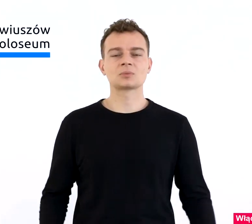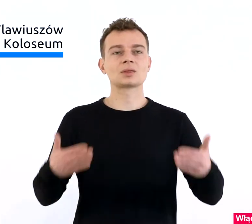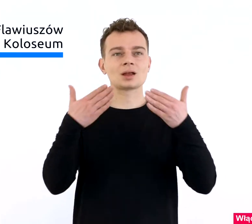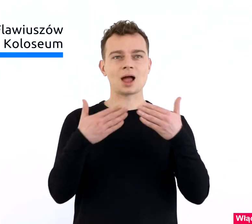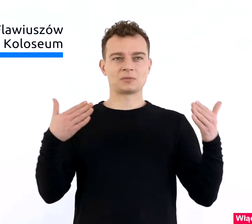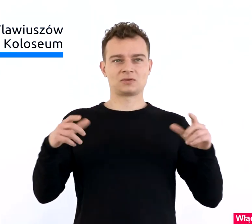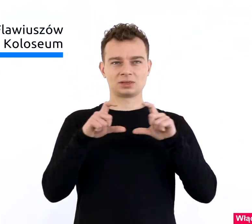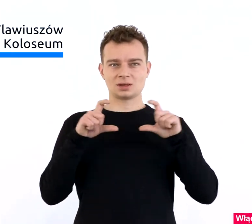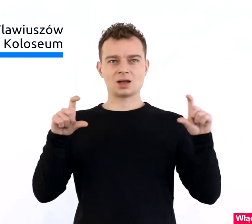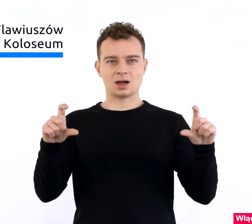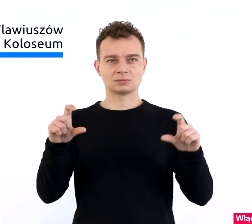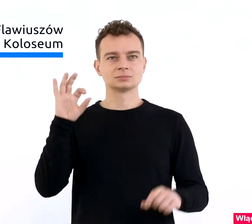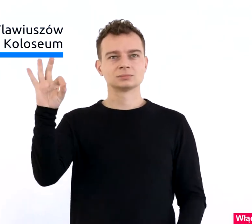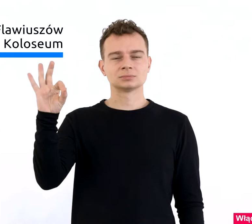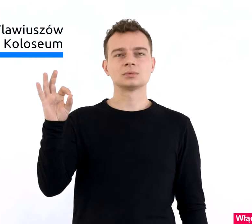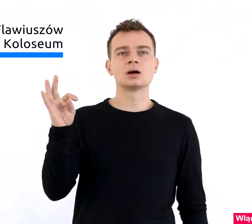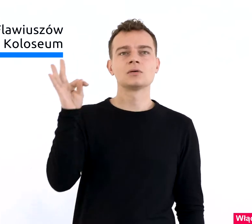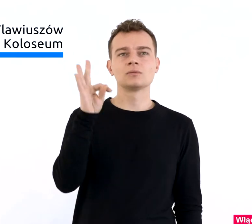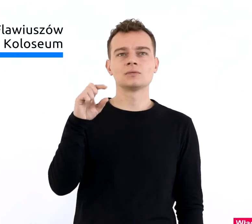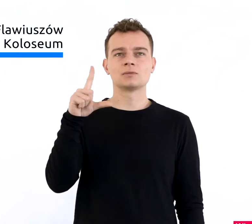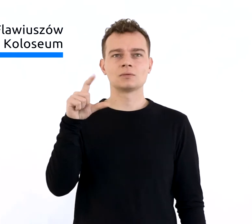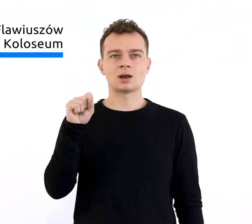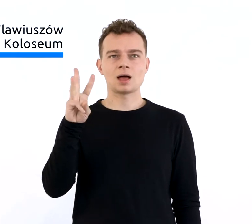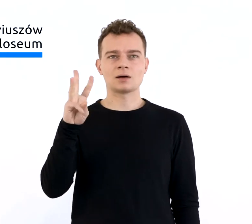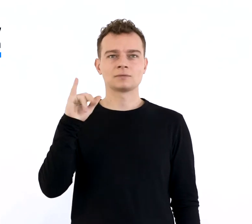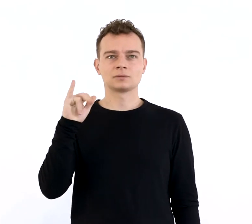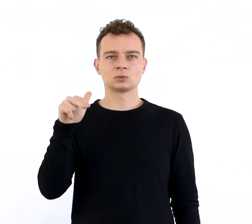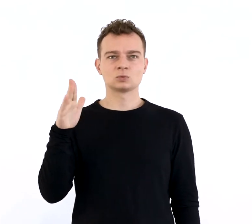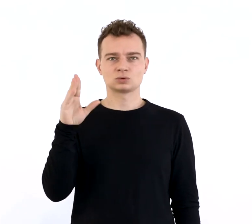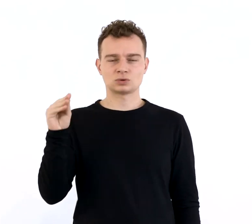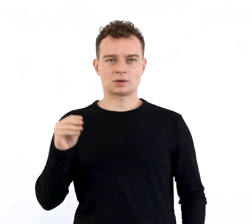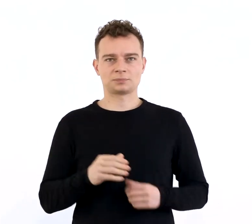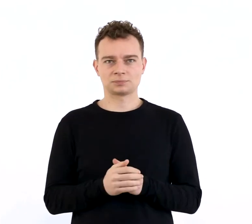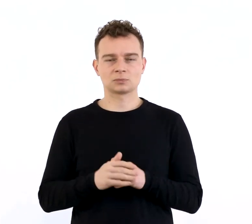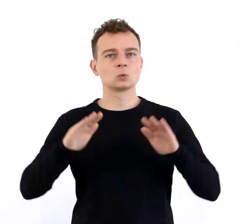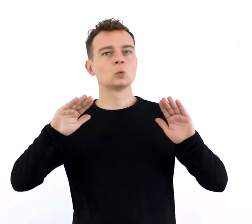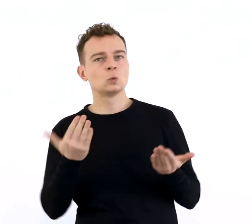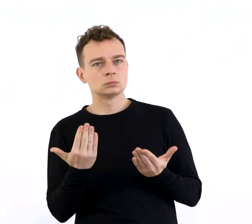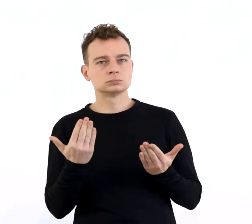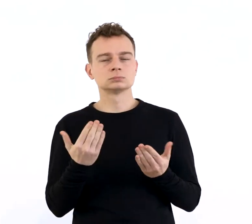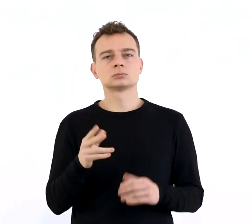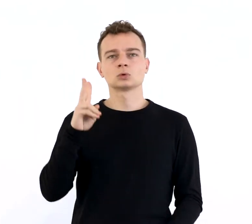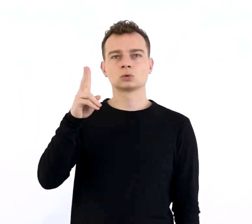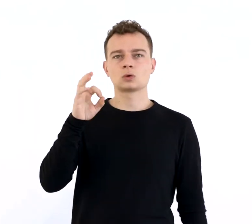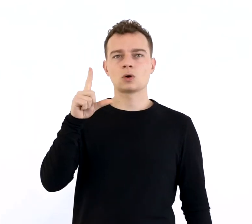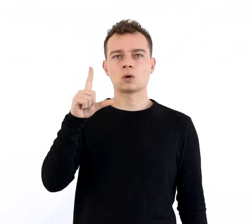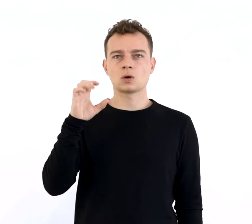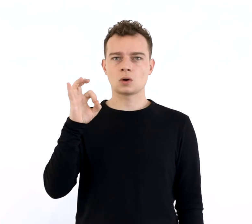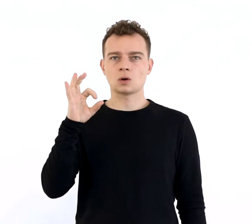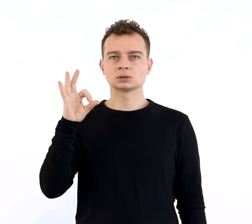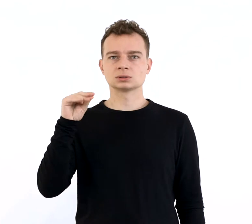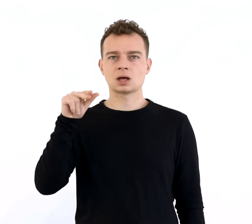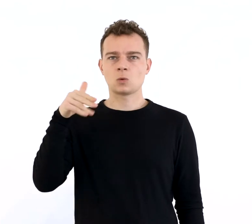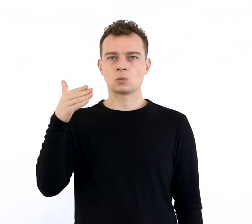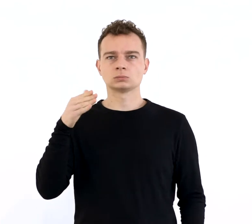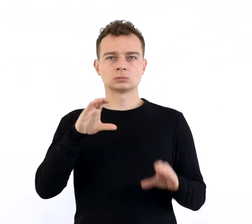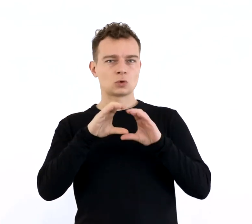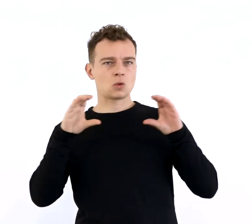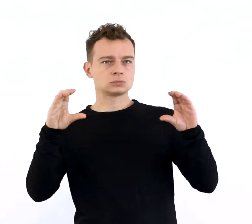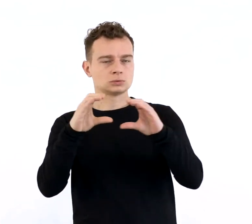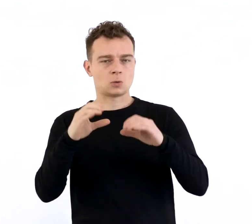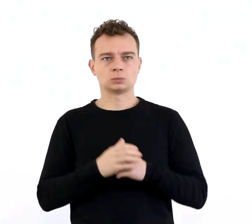Amfiteatr Flawiuszów Koloseum